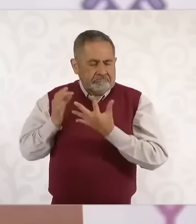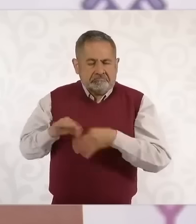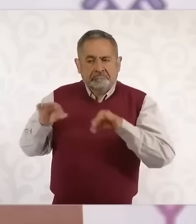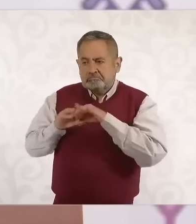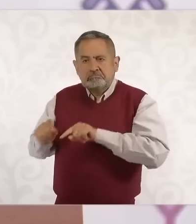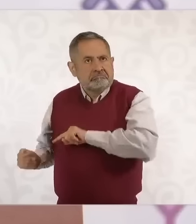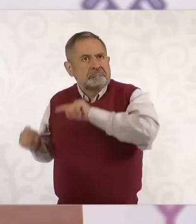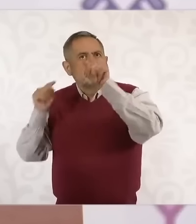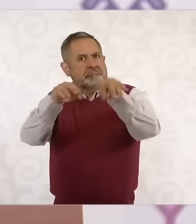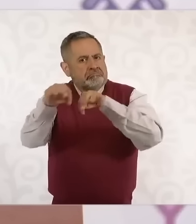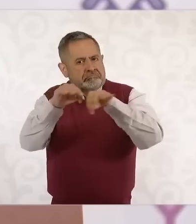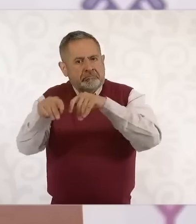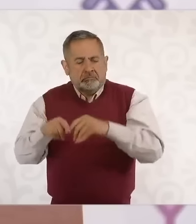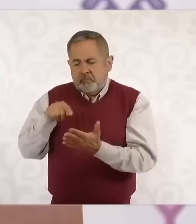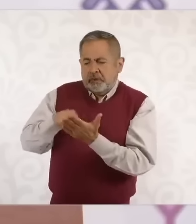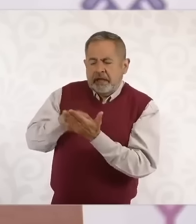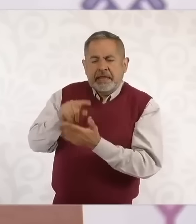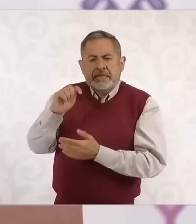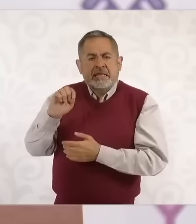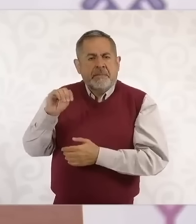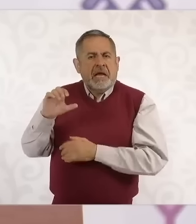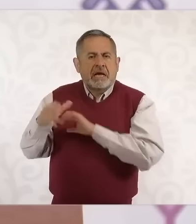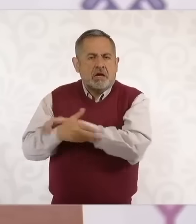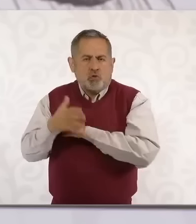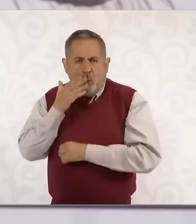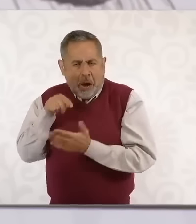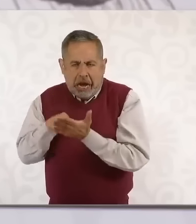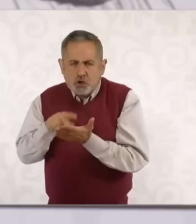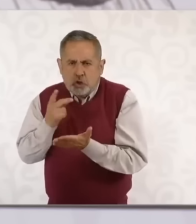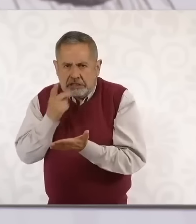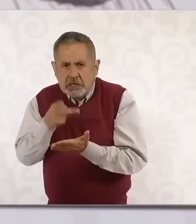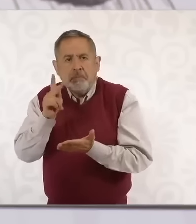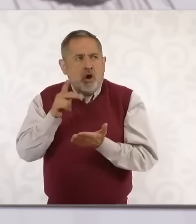exactamente en el tratado, pero uno de los temas pendientes que tenemos con Estados Unidos, pues